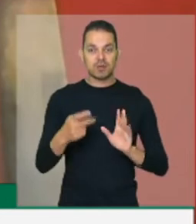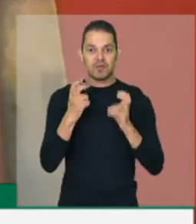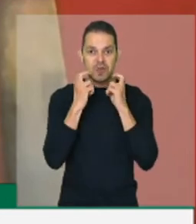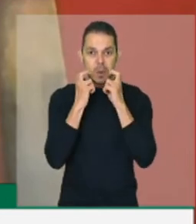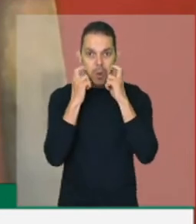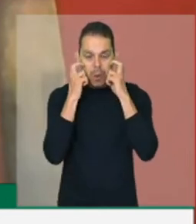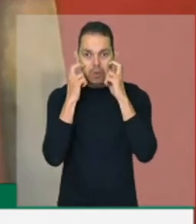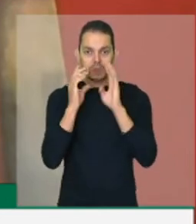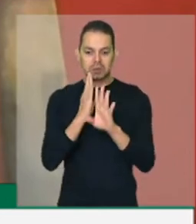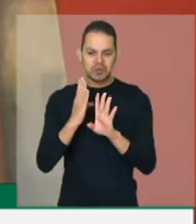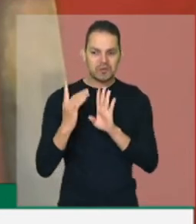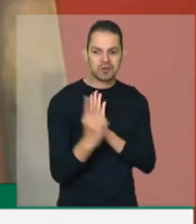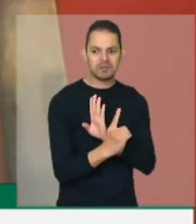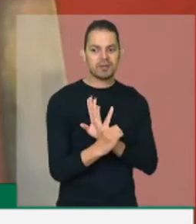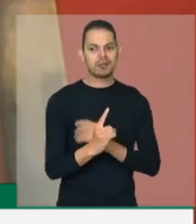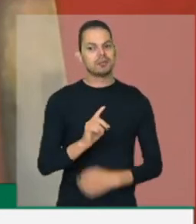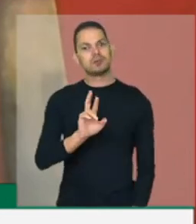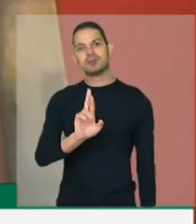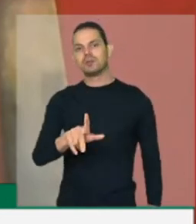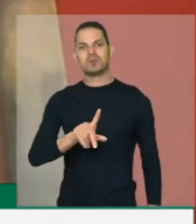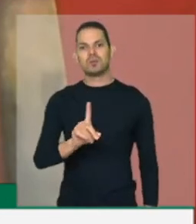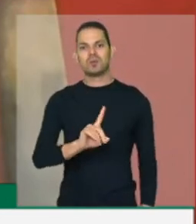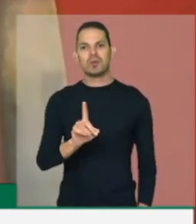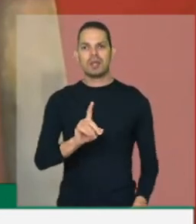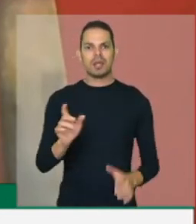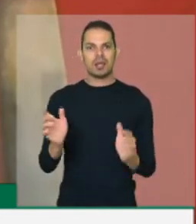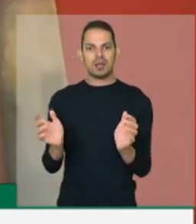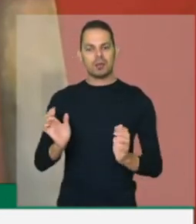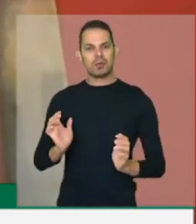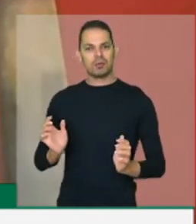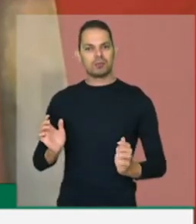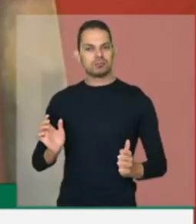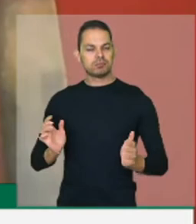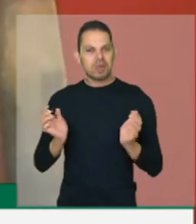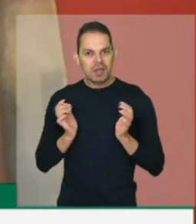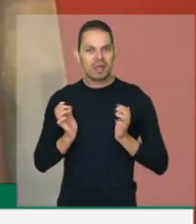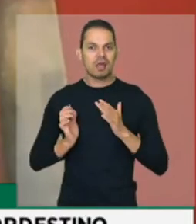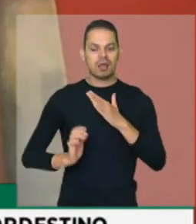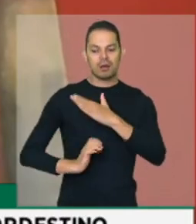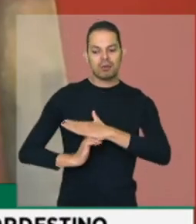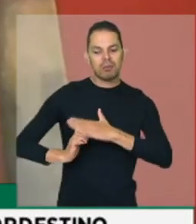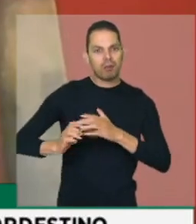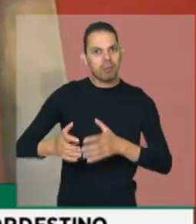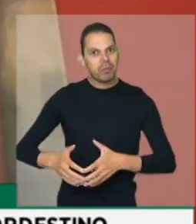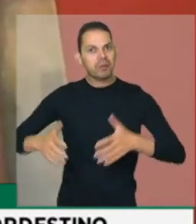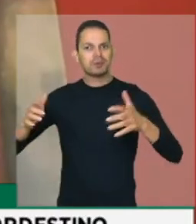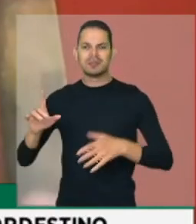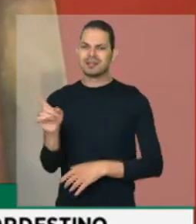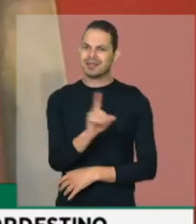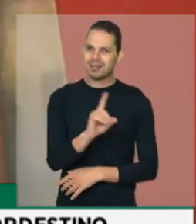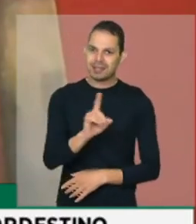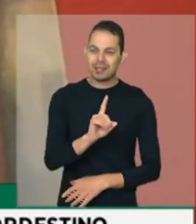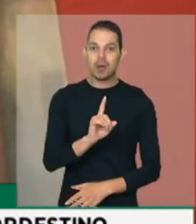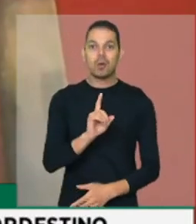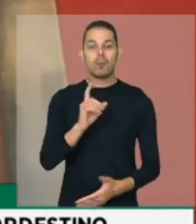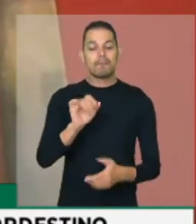PROJETO VERGONHOSOS DE FURA-FILA PARA ALGUMAS GRANDES EMPRESAS FURAREM A FILA DE VACINAÇÃO, MAS UMA AÇÃO EFETIVA DE UM BRASIL UNIDO ATRÁS DE MAIS VACINAS PARA